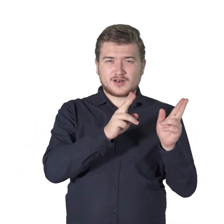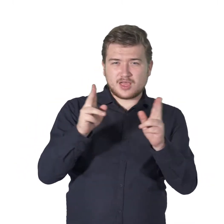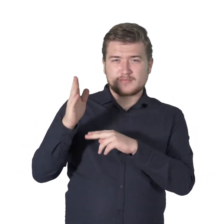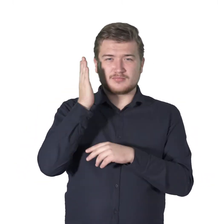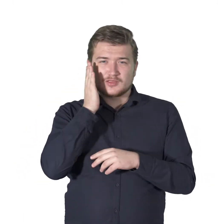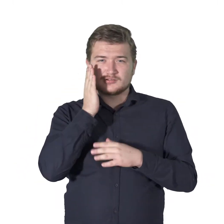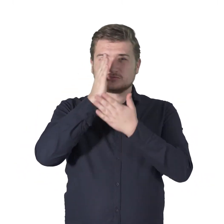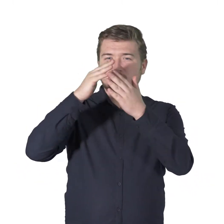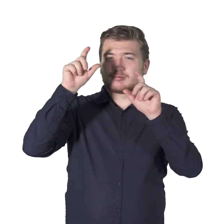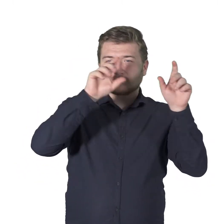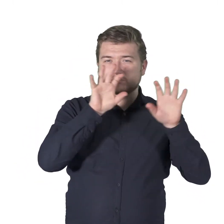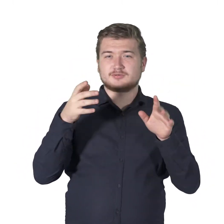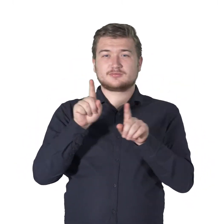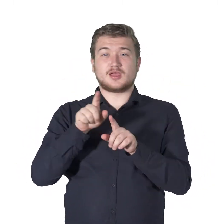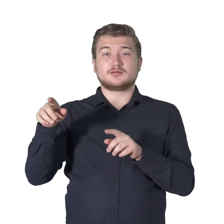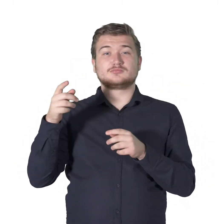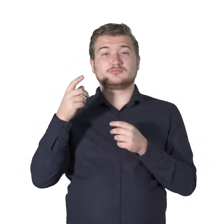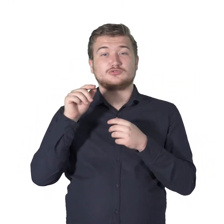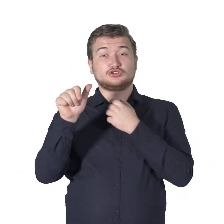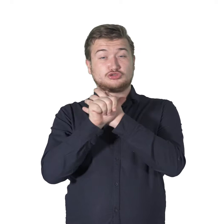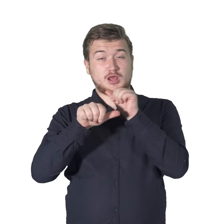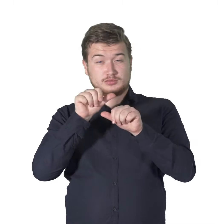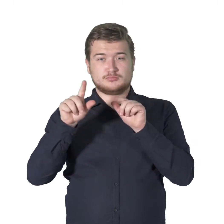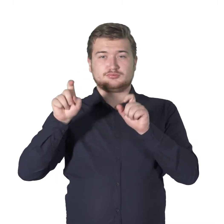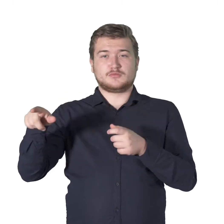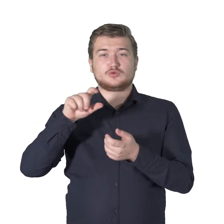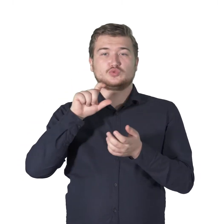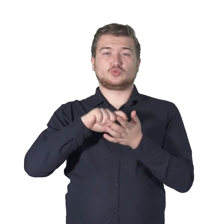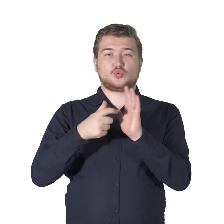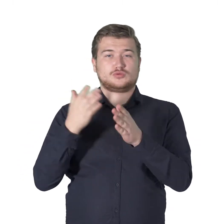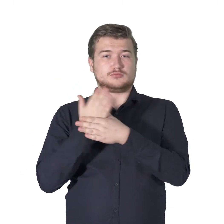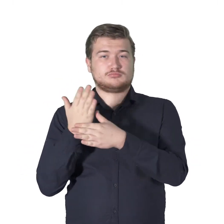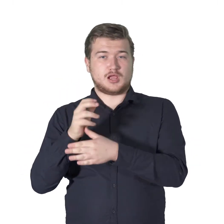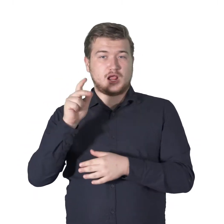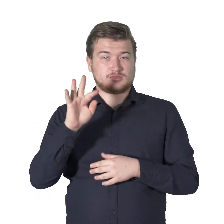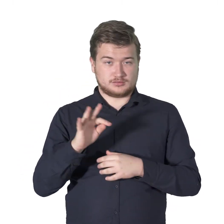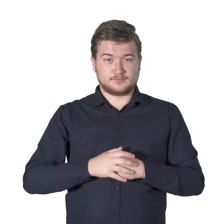fragmentów pomieszczeń, a od lat 60. również studyjne akty.